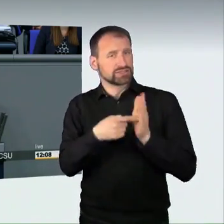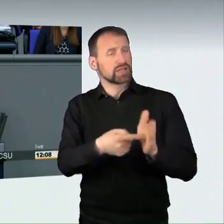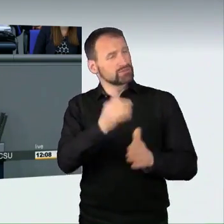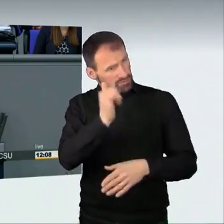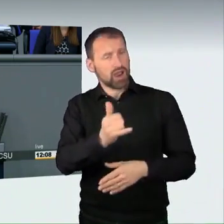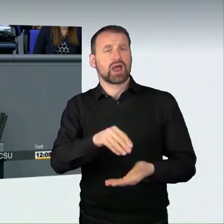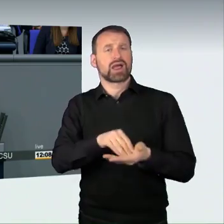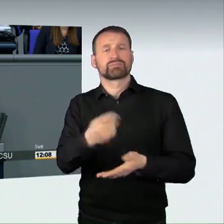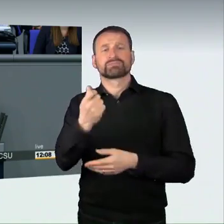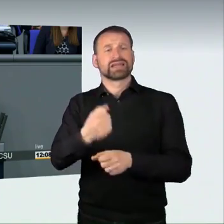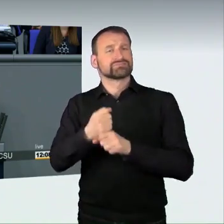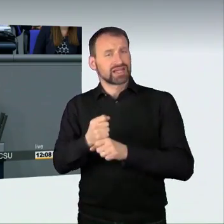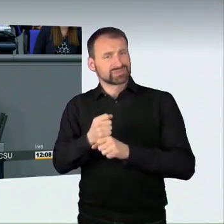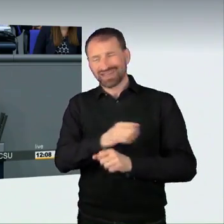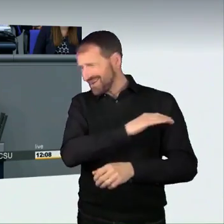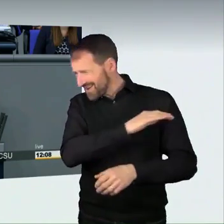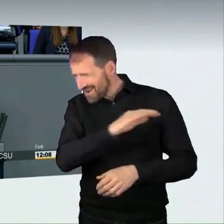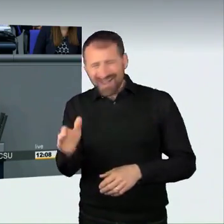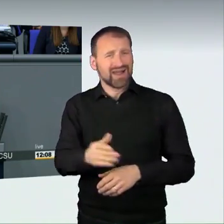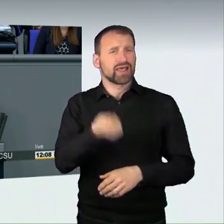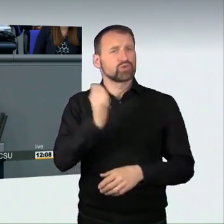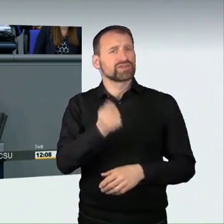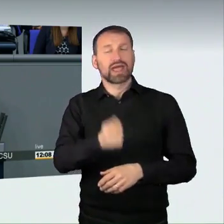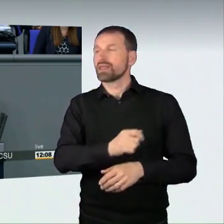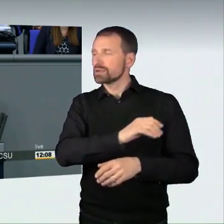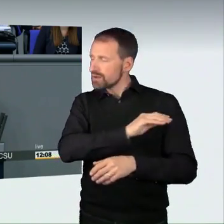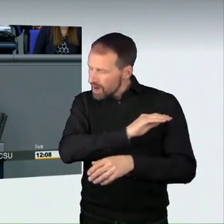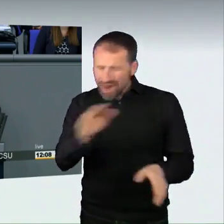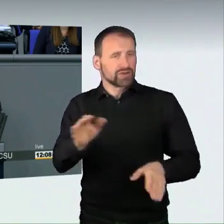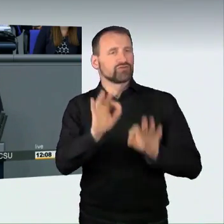sind ausnahmslos zugunsten der Mieter ausgefallen. Ausnahmslos!